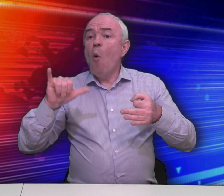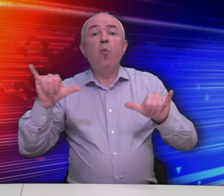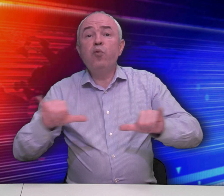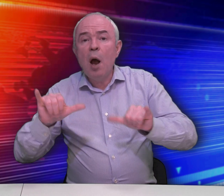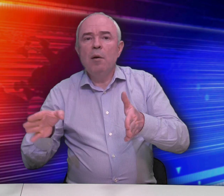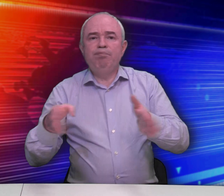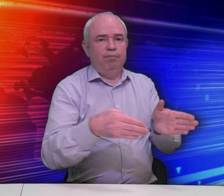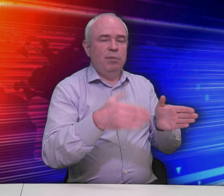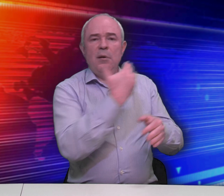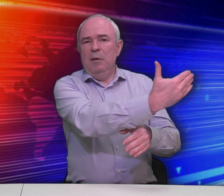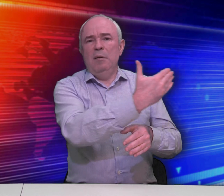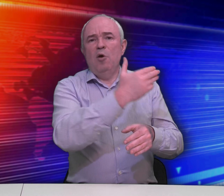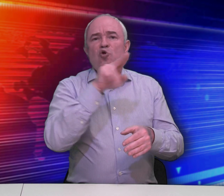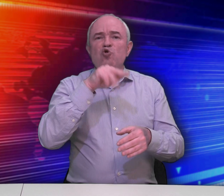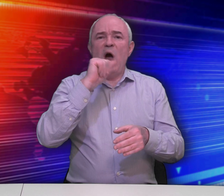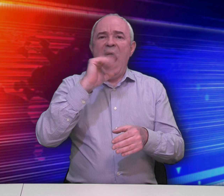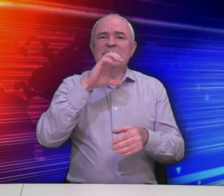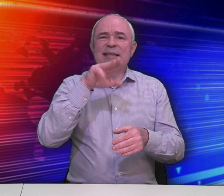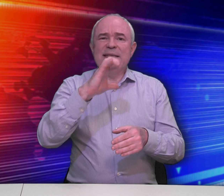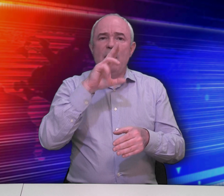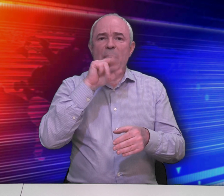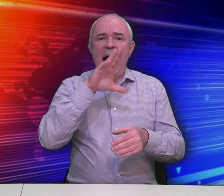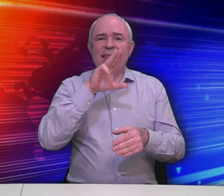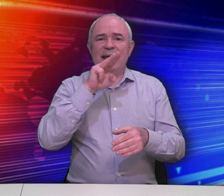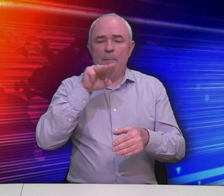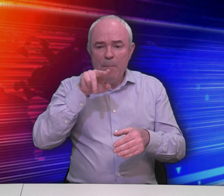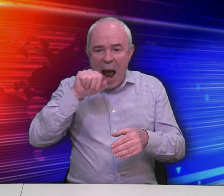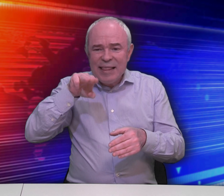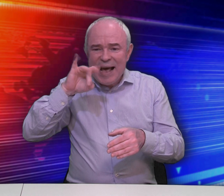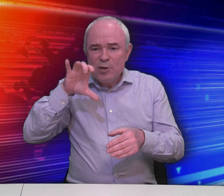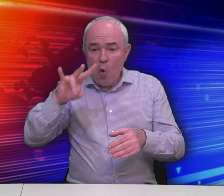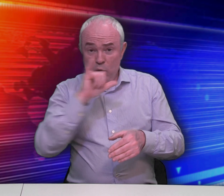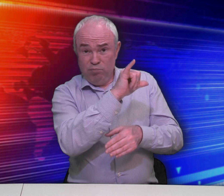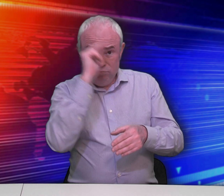Лоу стал учеником мистера Джастиса Паттерсона